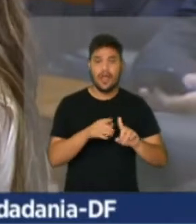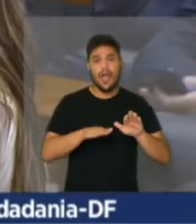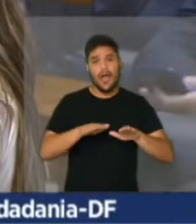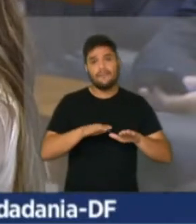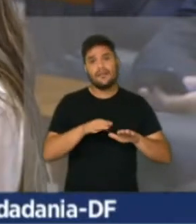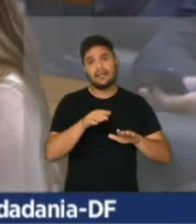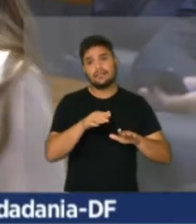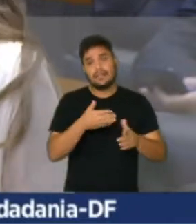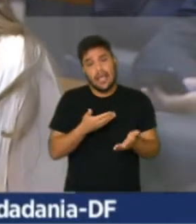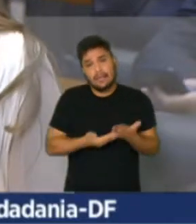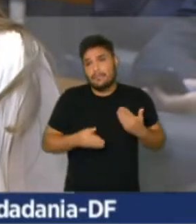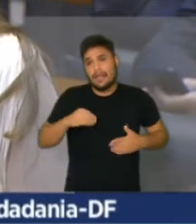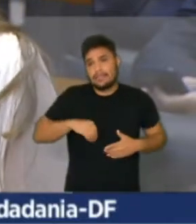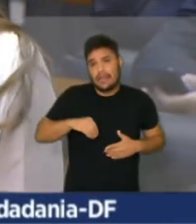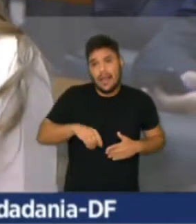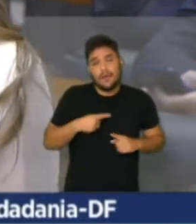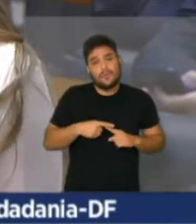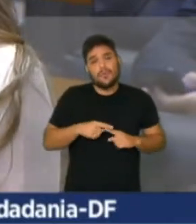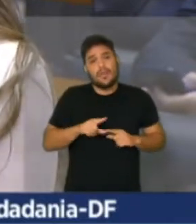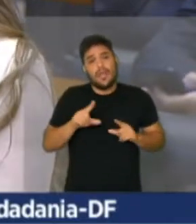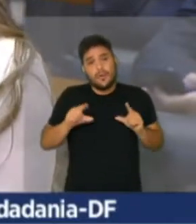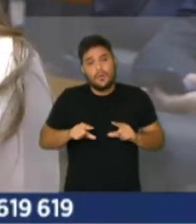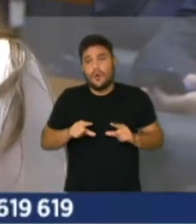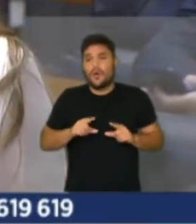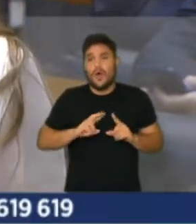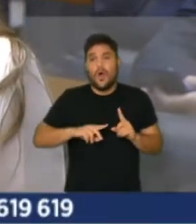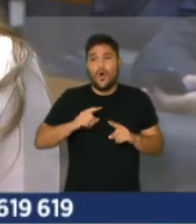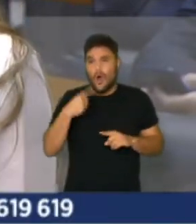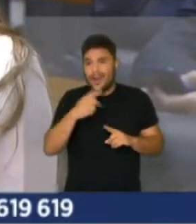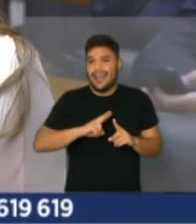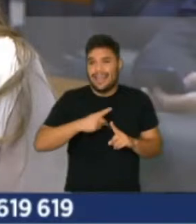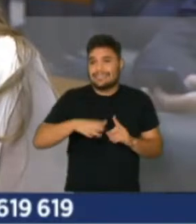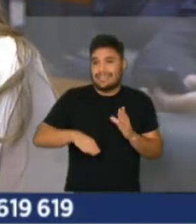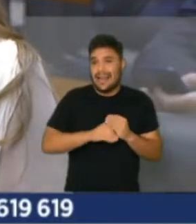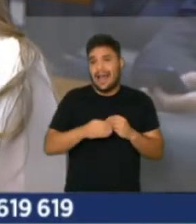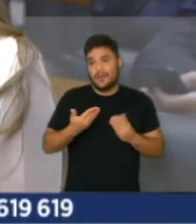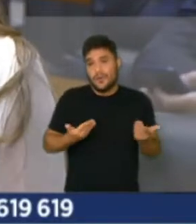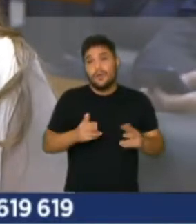ENTÃO, POR FAVOR, VAMOS VOTAR... A FAVOR DAS GRÁVIDAS E A FAVOR TAMBÉM DA GERAÇÃO DE EMPREGO E DA ECONOMIA